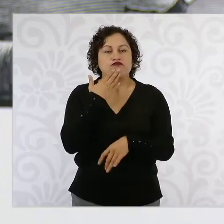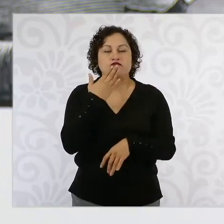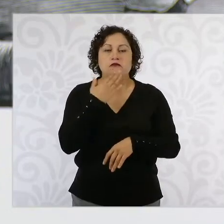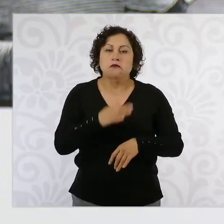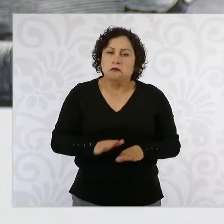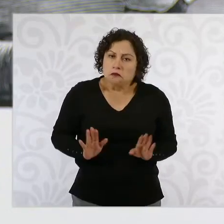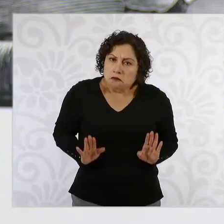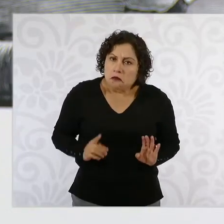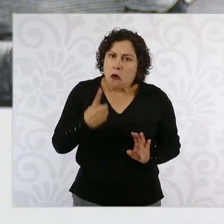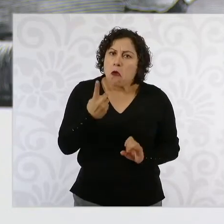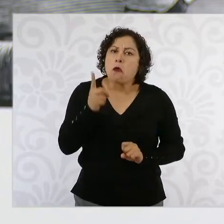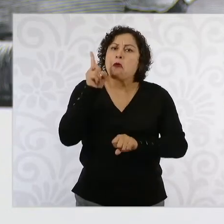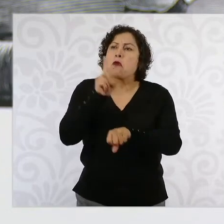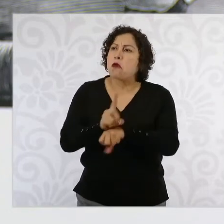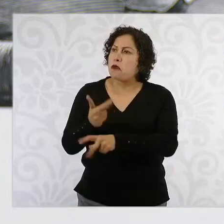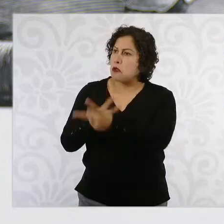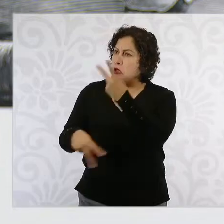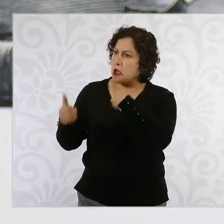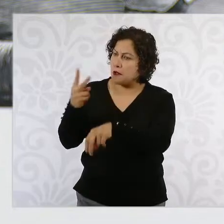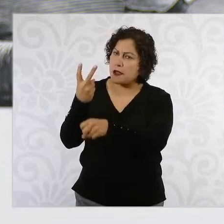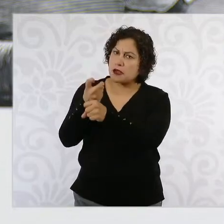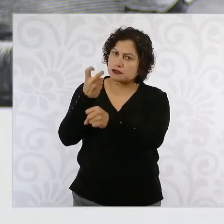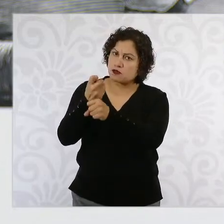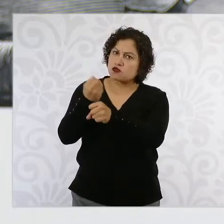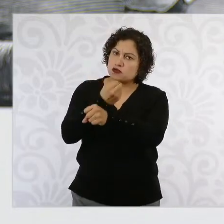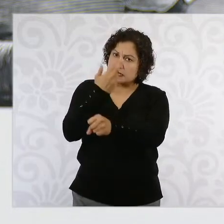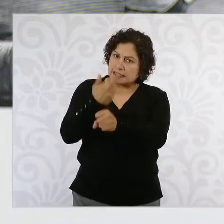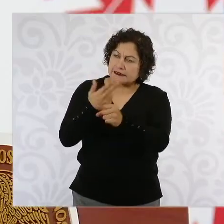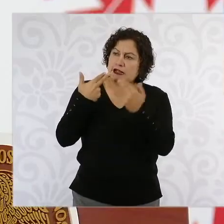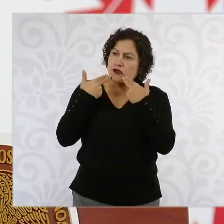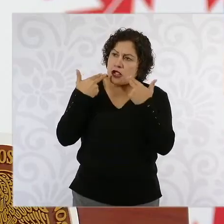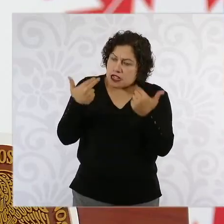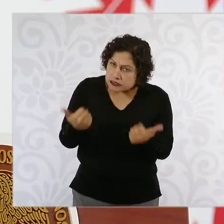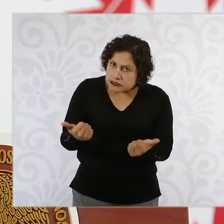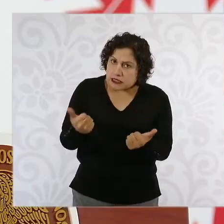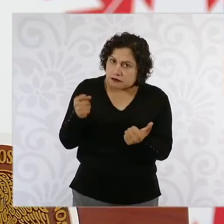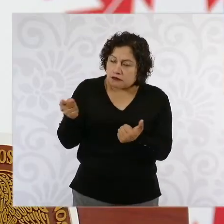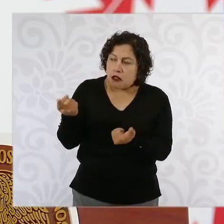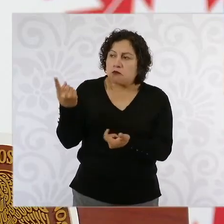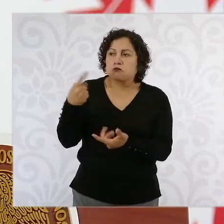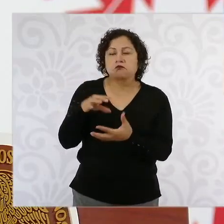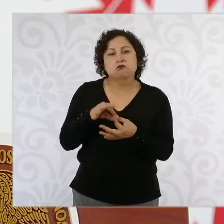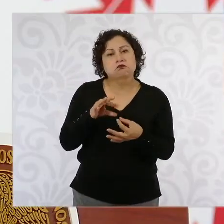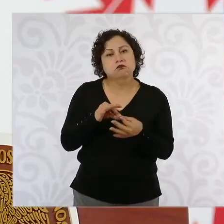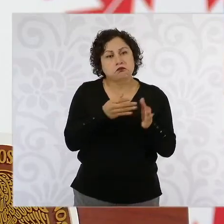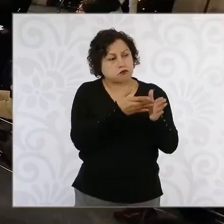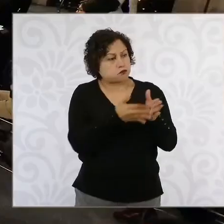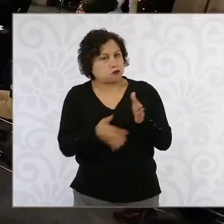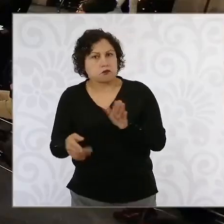de Hacienda o el subsecretario a presentar la situación actual del ipa finalmente presidenta